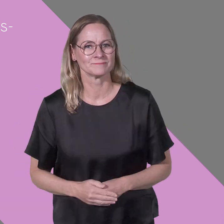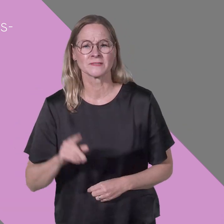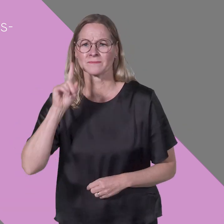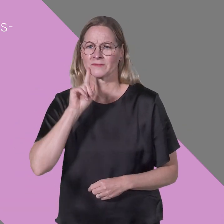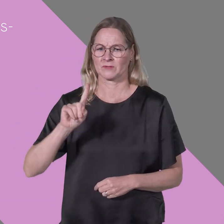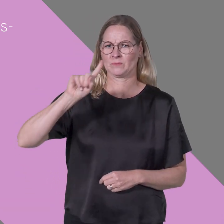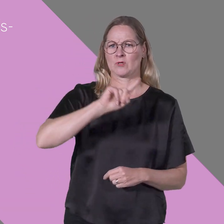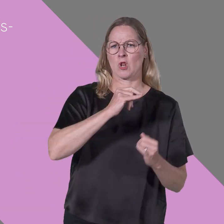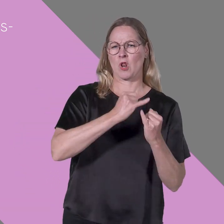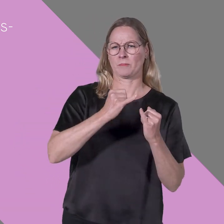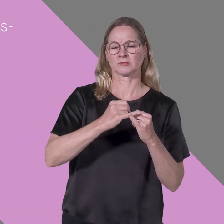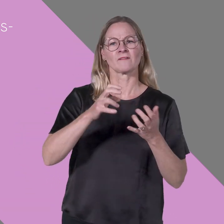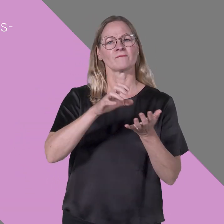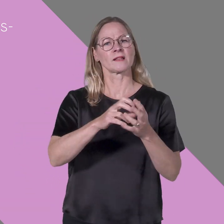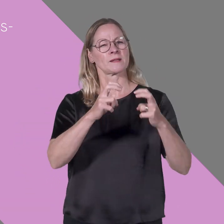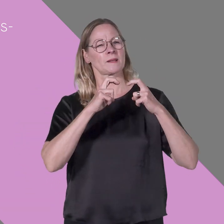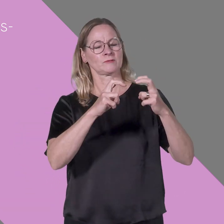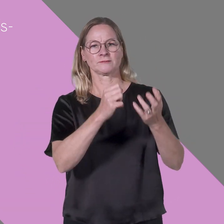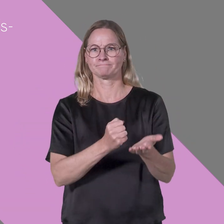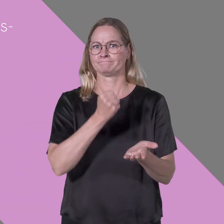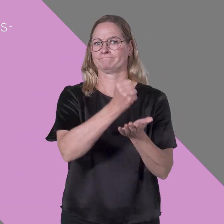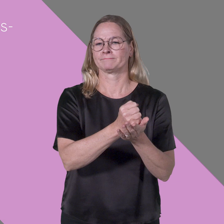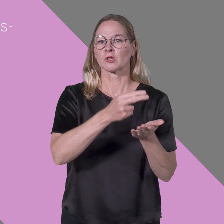Jo työryhmän ensimmäisessä kokouksessa päätettiin, -